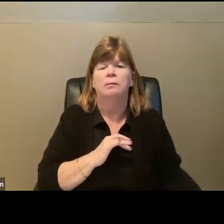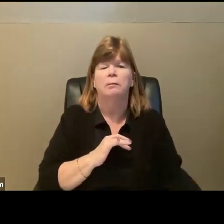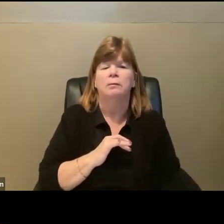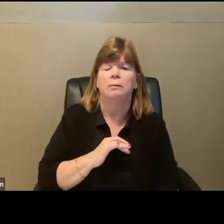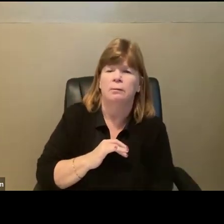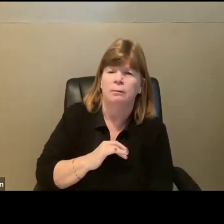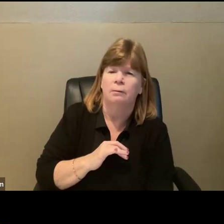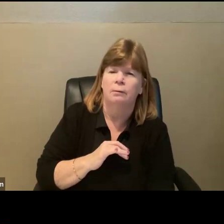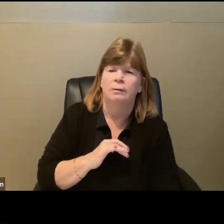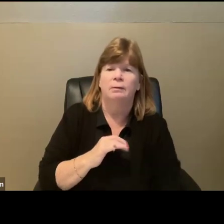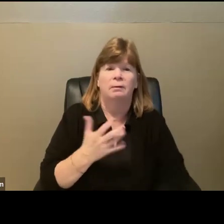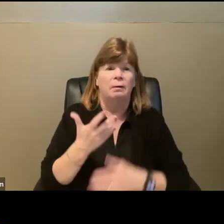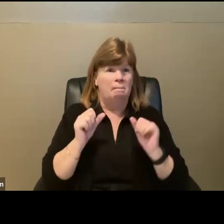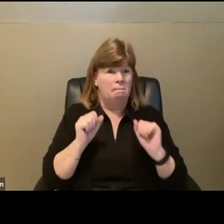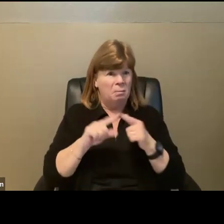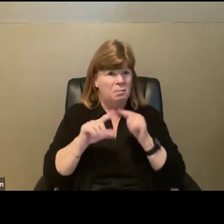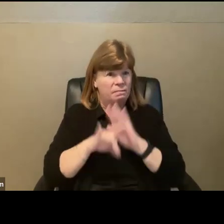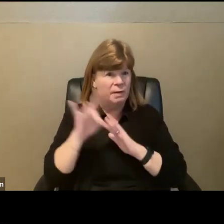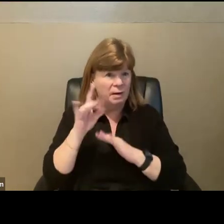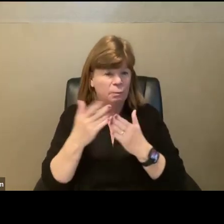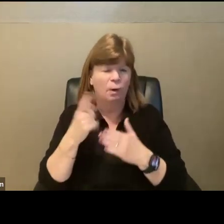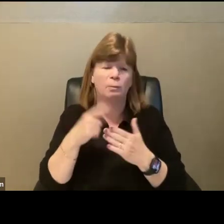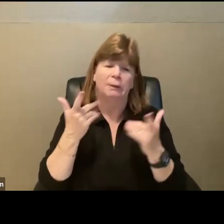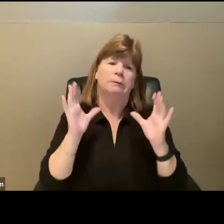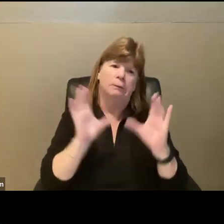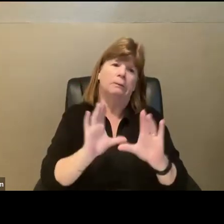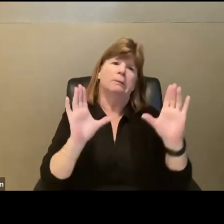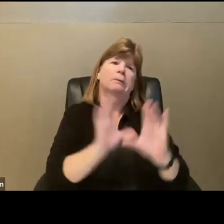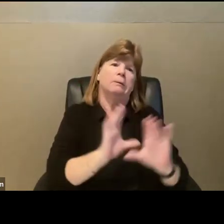Bueno, vas a estar buscando esa aguja en un pajar. No sé si esa persona existe.